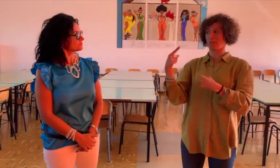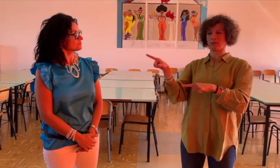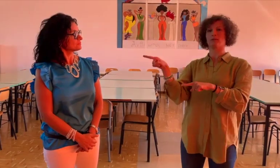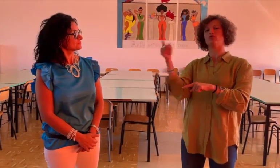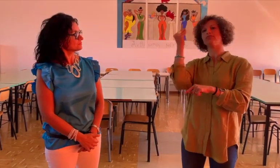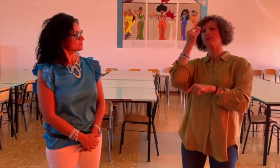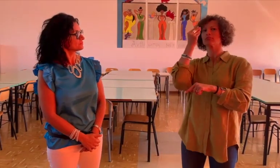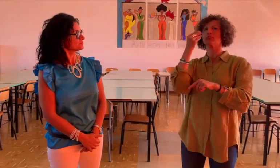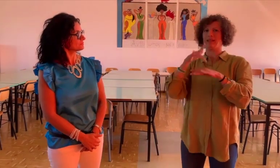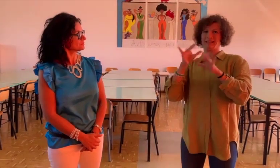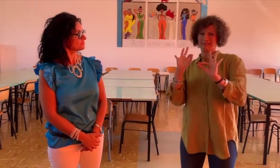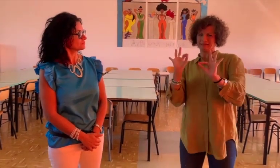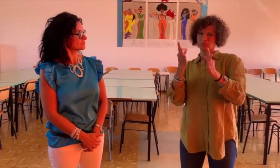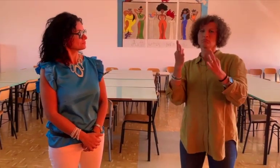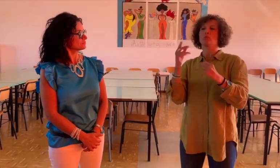Tu quindi non hai avuto questo tipo di esperienza.